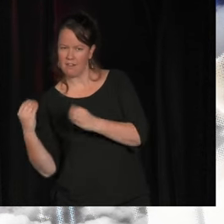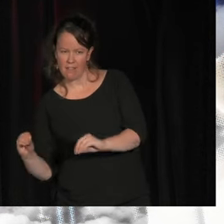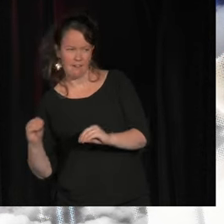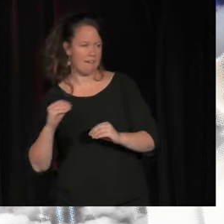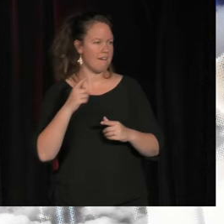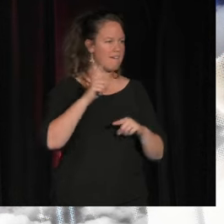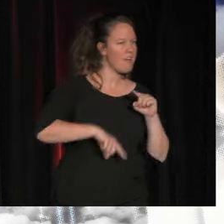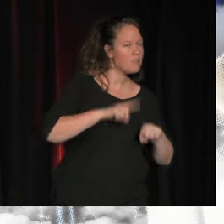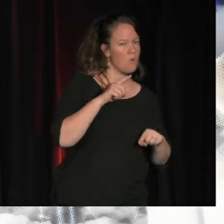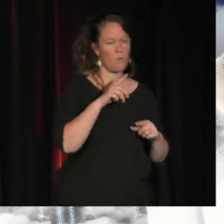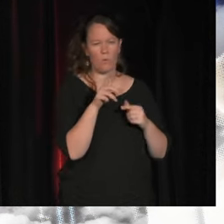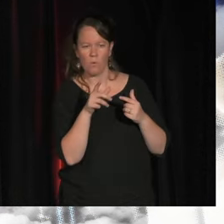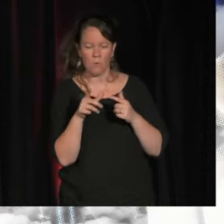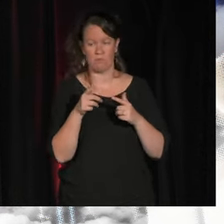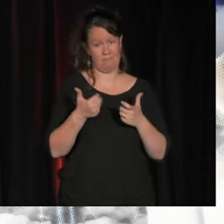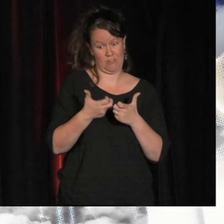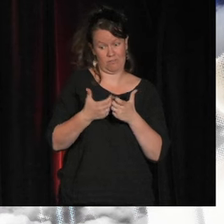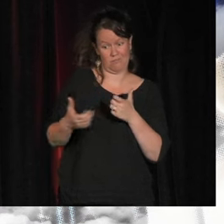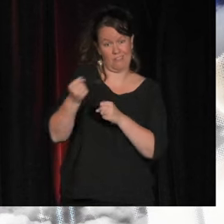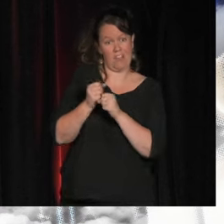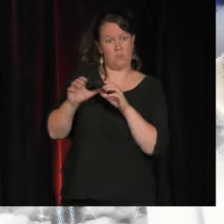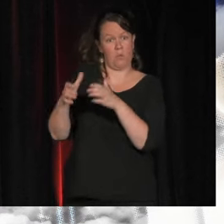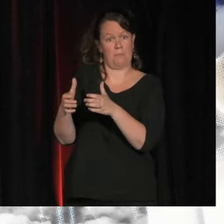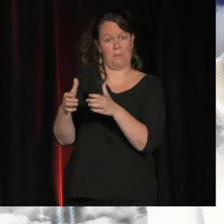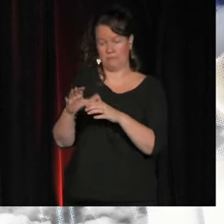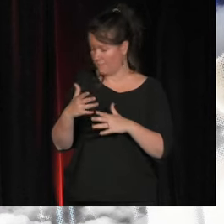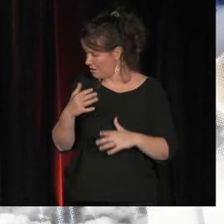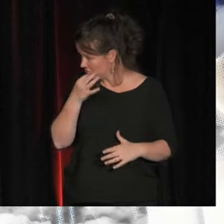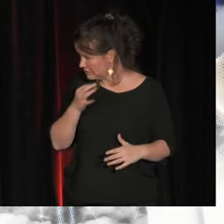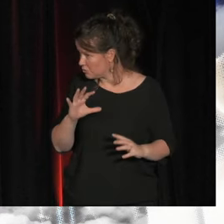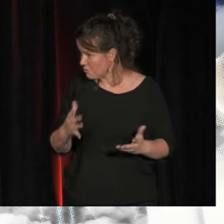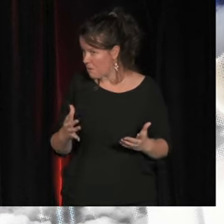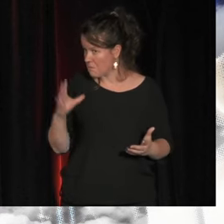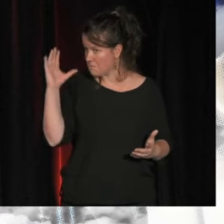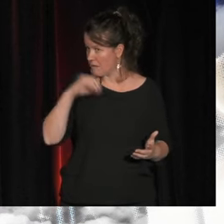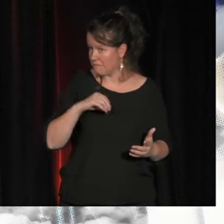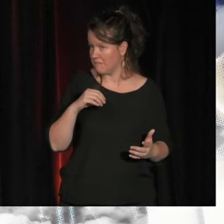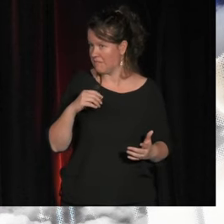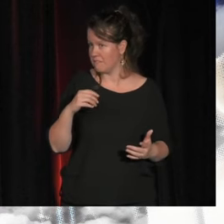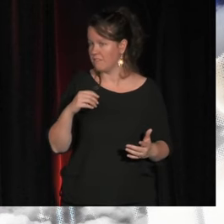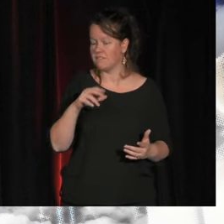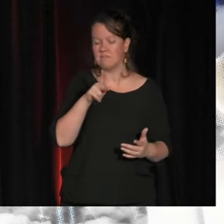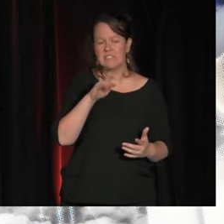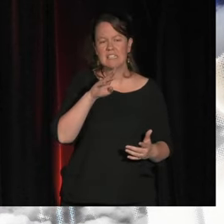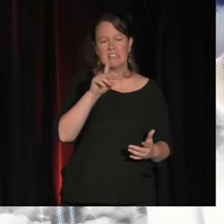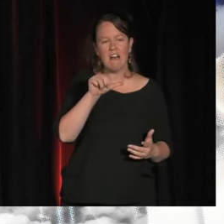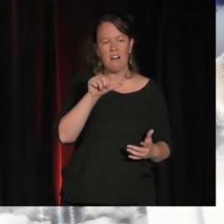beaucoup de choses. Ils ont créé un groupe. Je ne sais pas comment ça se prononce parce que je ne suis vraiment pas du tout à la page, mais (K/DA), je n'en ai aucune idée,